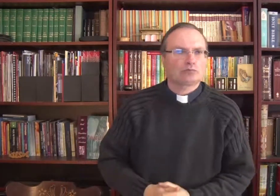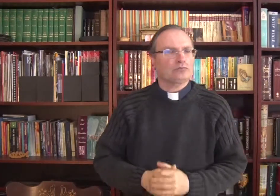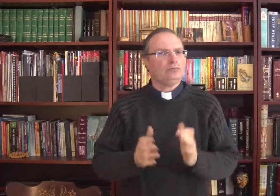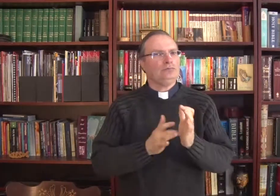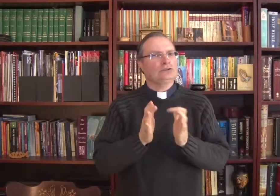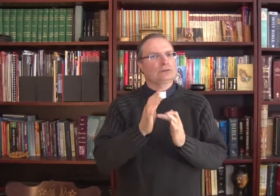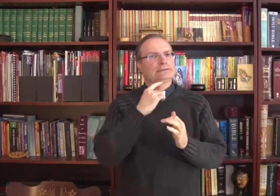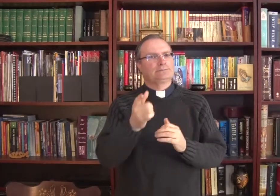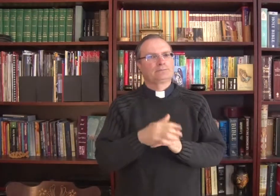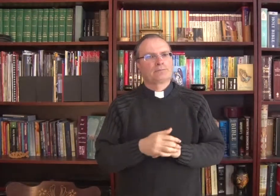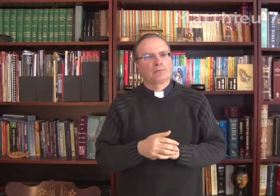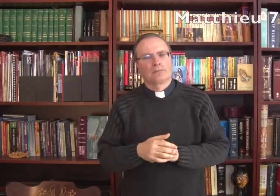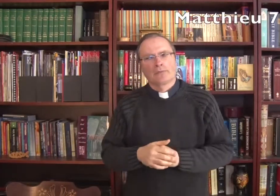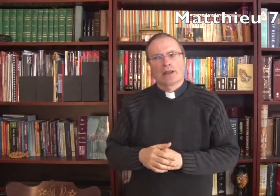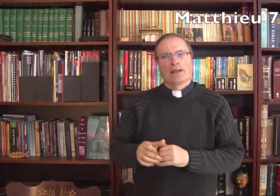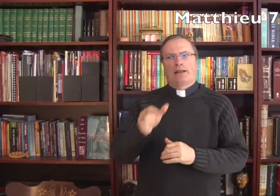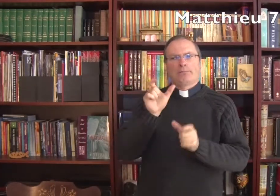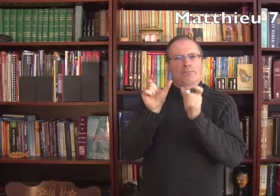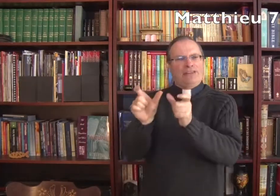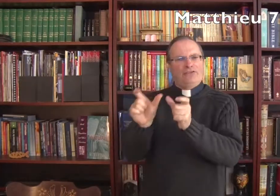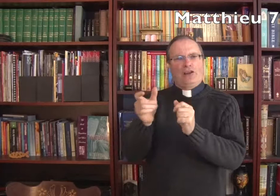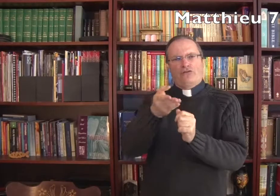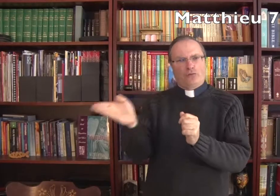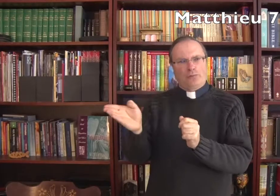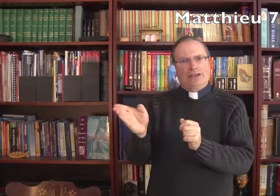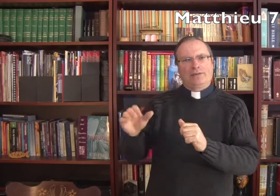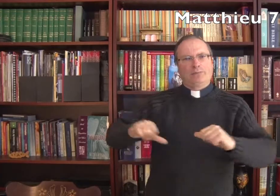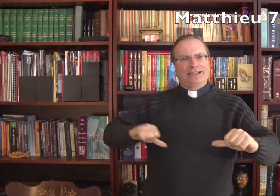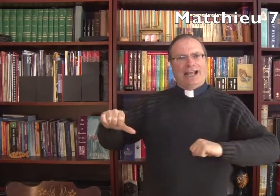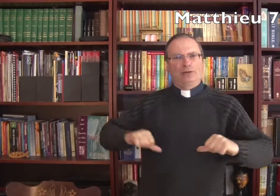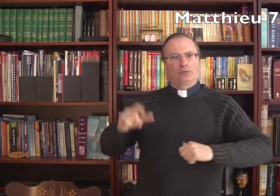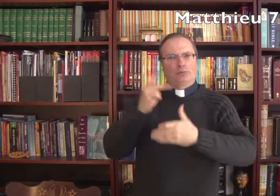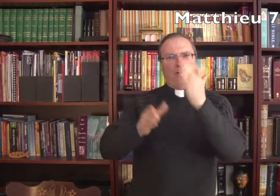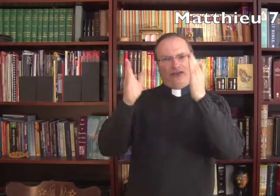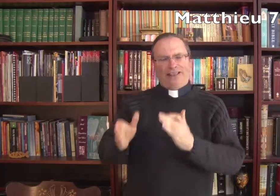Jésus disait: Méfiez-vous des prétendus prophètes!